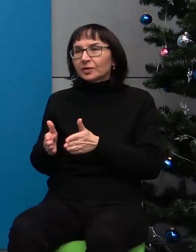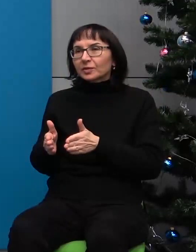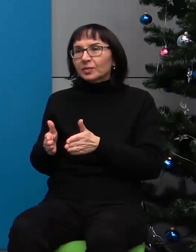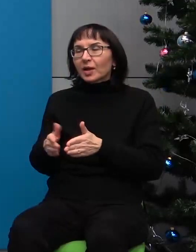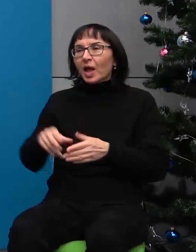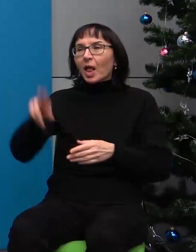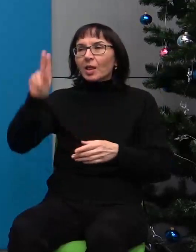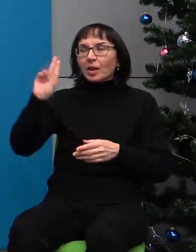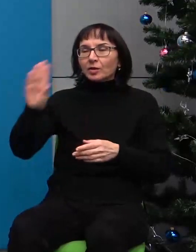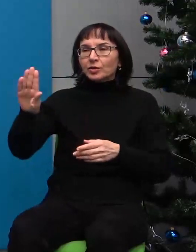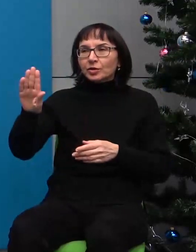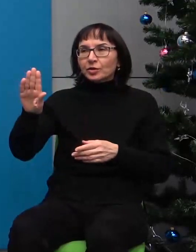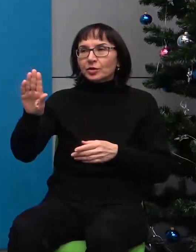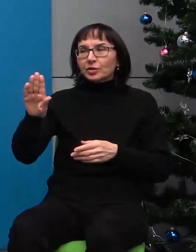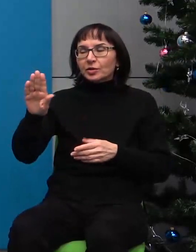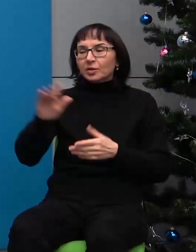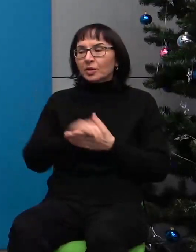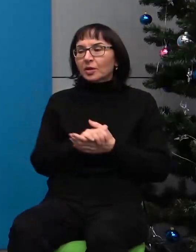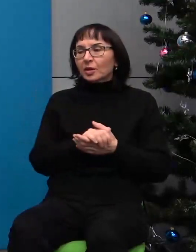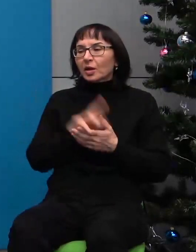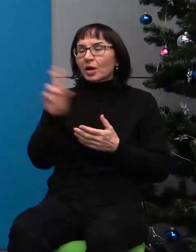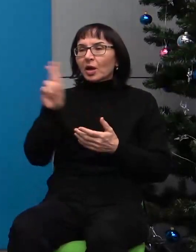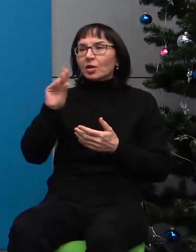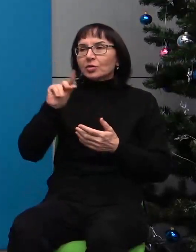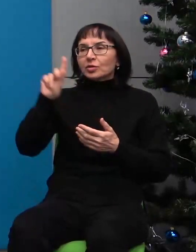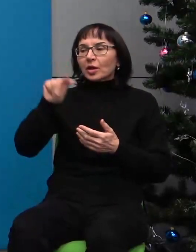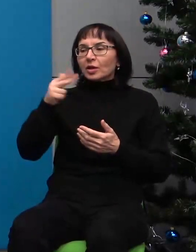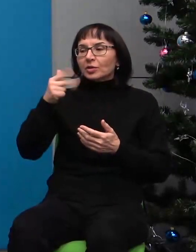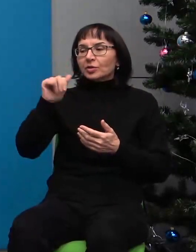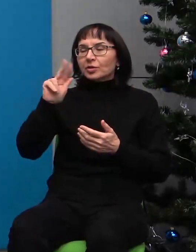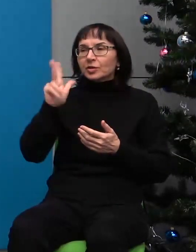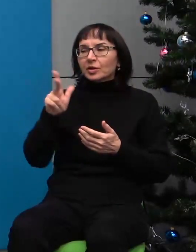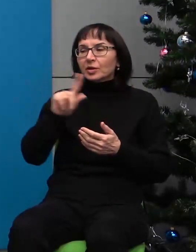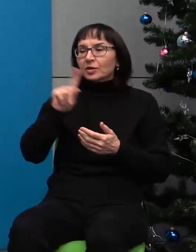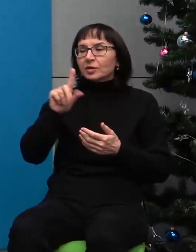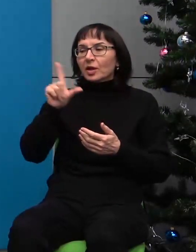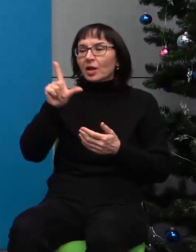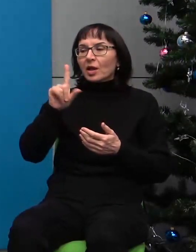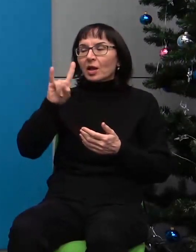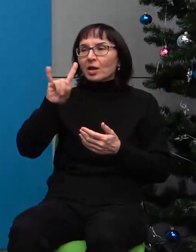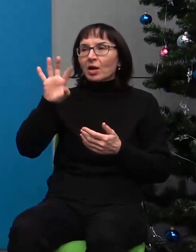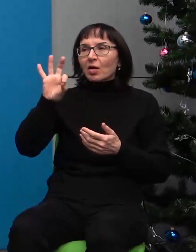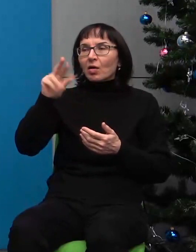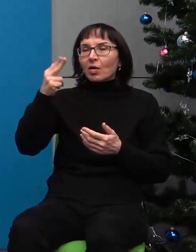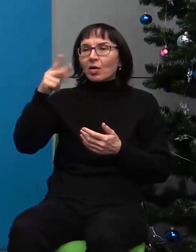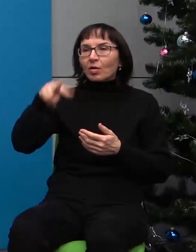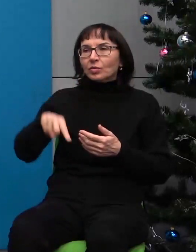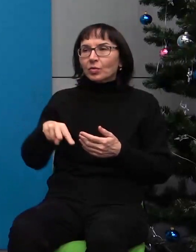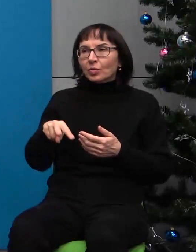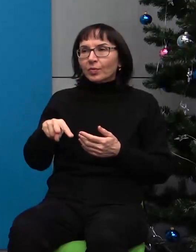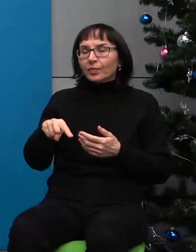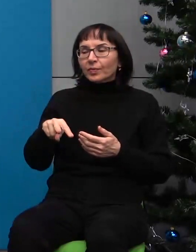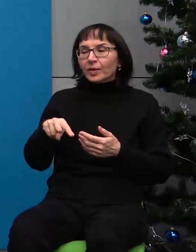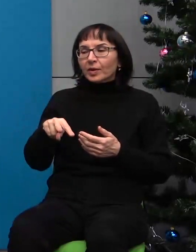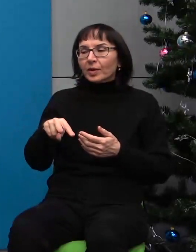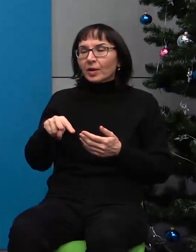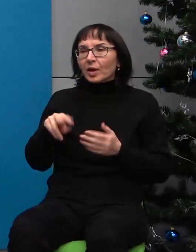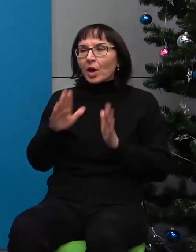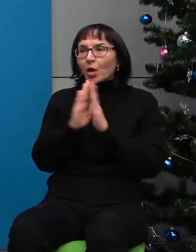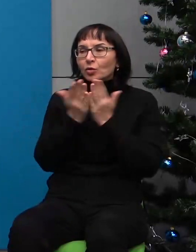Rzeźnik z Ionu i wcześniejszy egzekutor. Powiem szczerze, książki, które mają na okładce napis Auschwitz